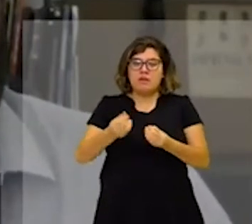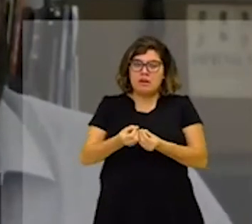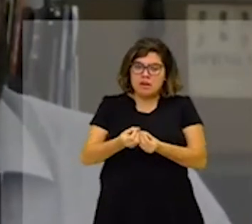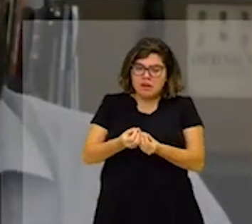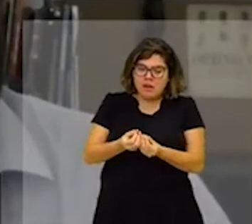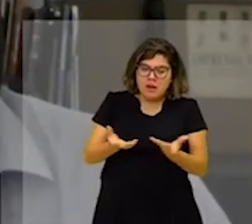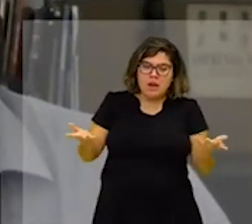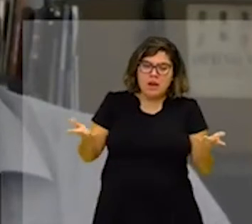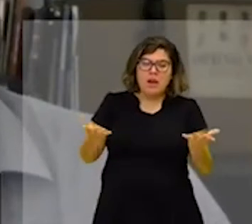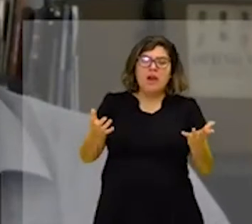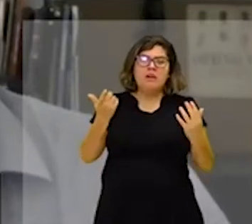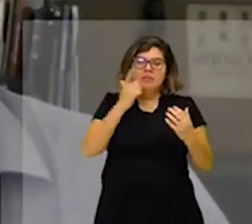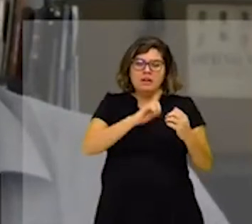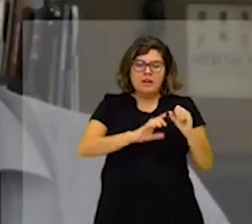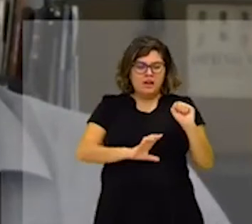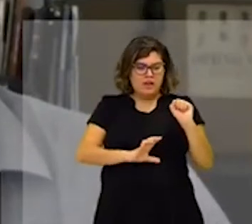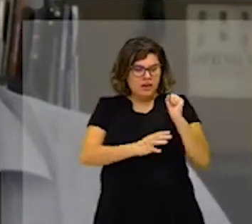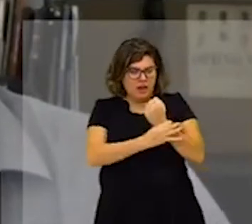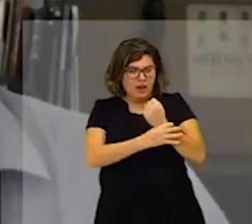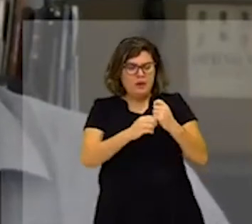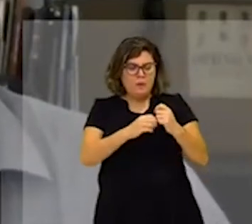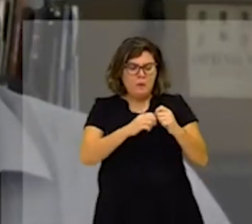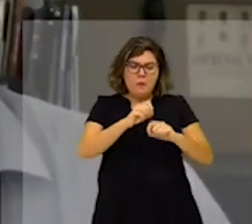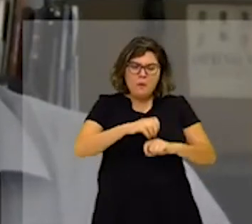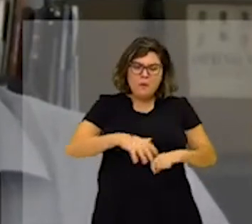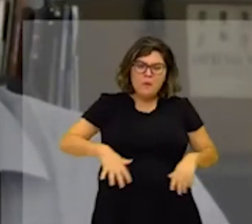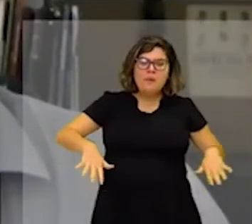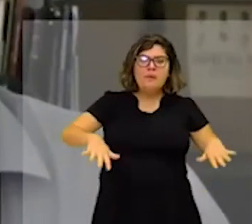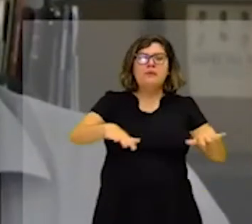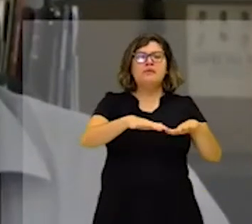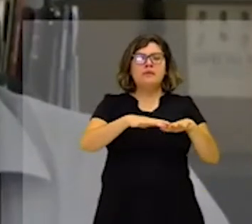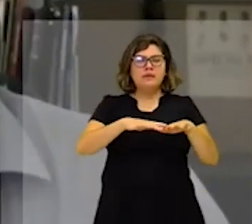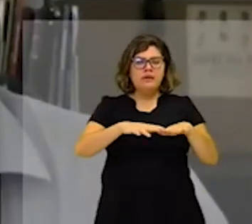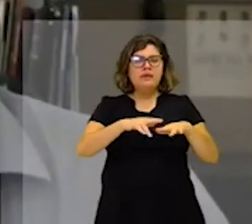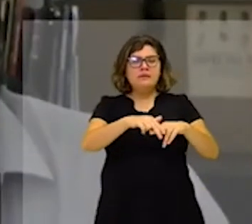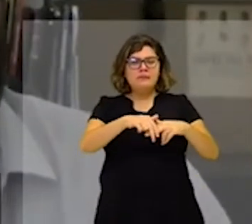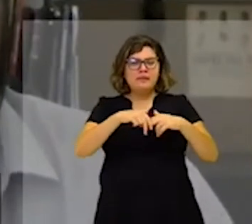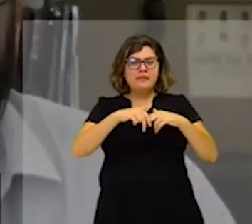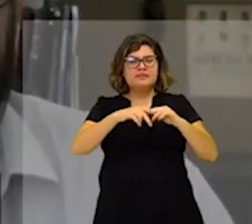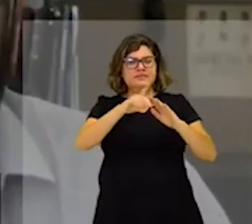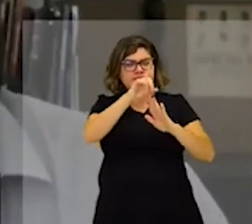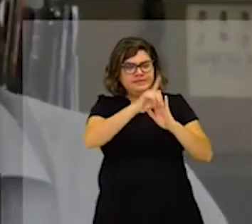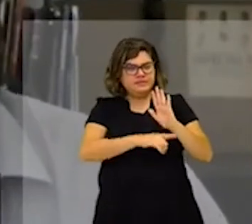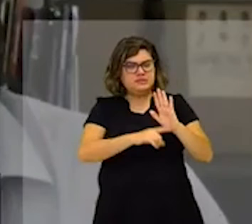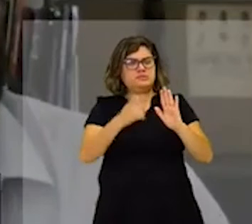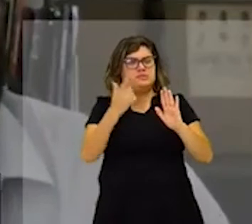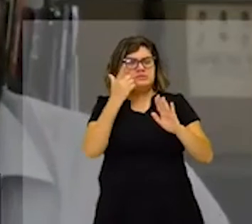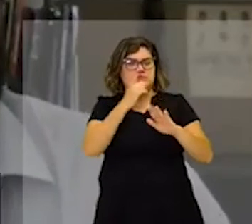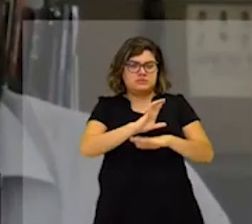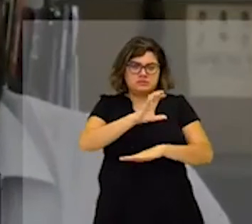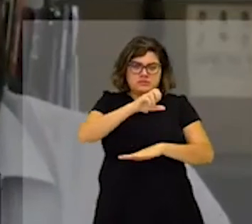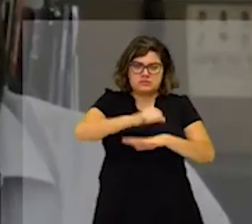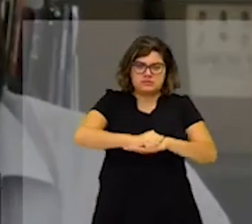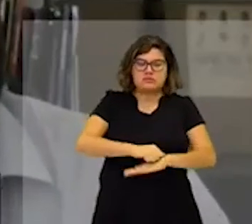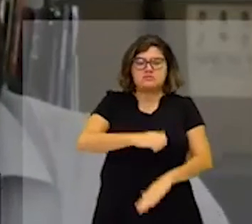segurar e esse espaço é que por direito é para ser ocupada por dentro de negra deverá